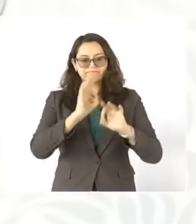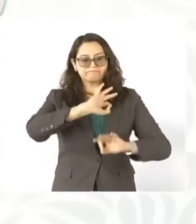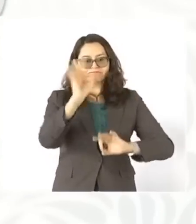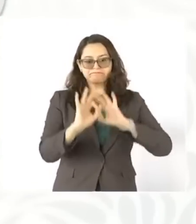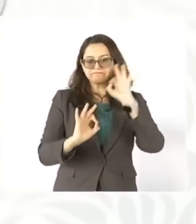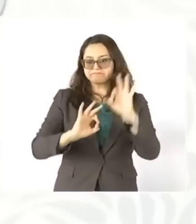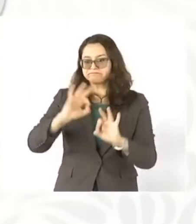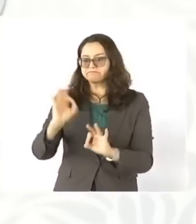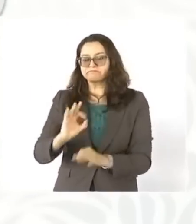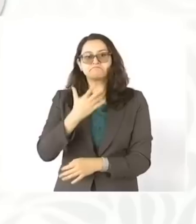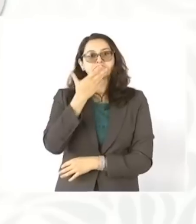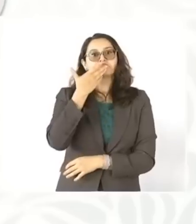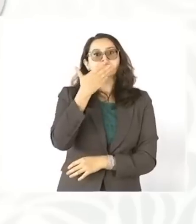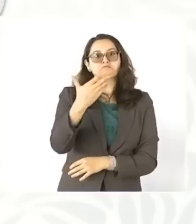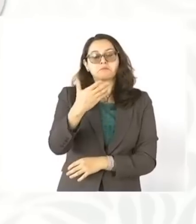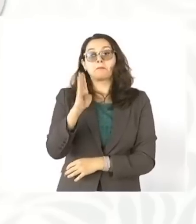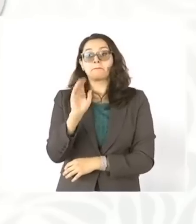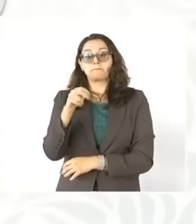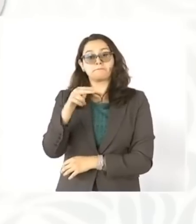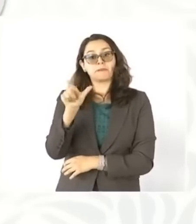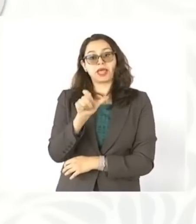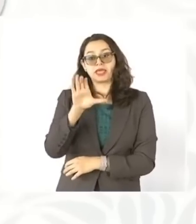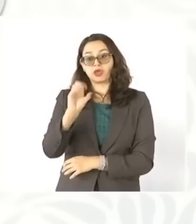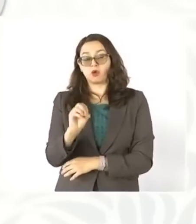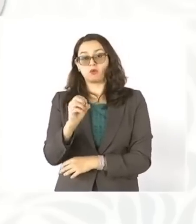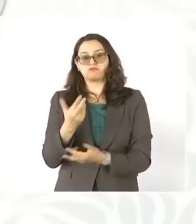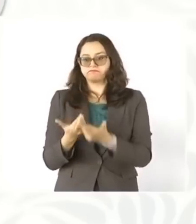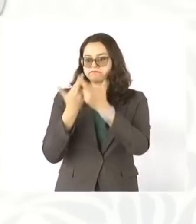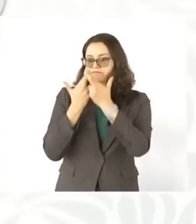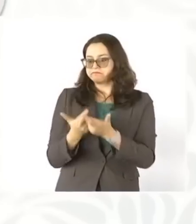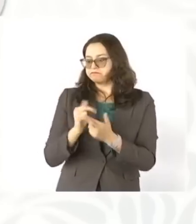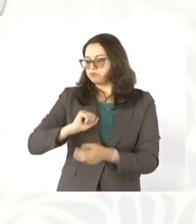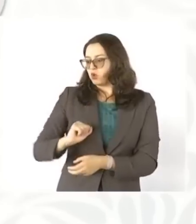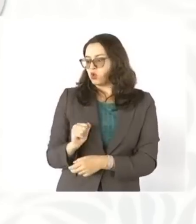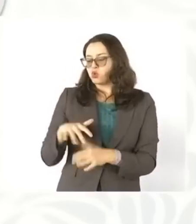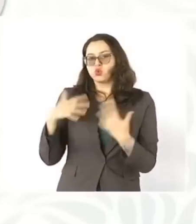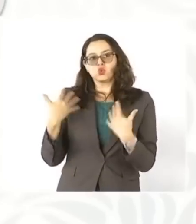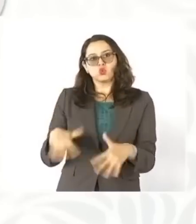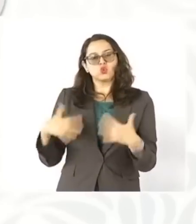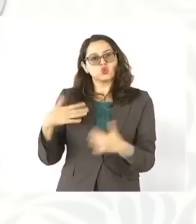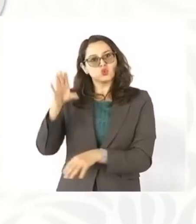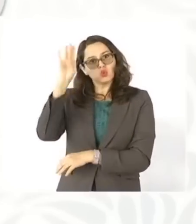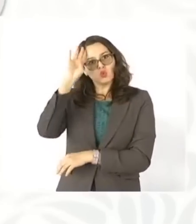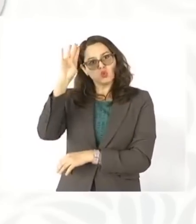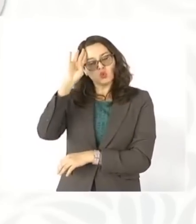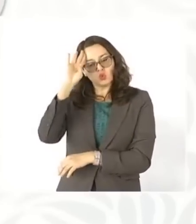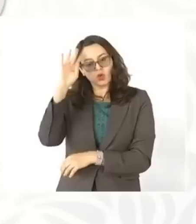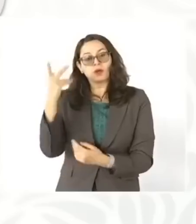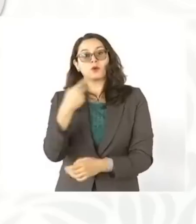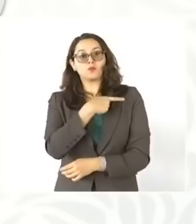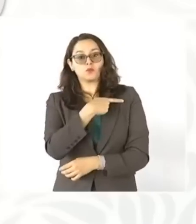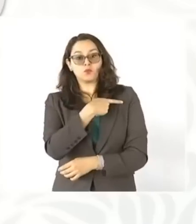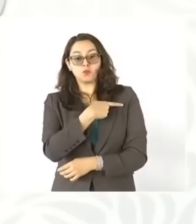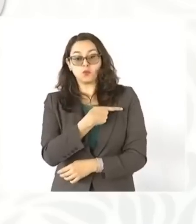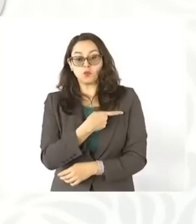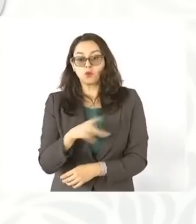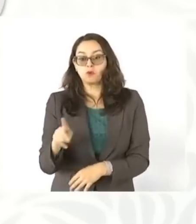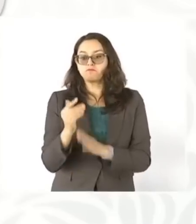internacionales del banco de México históricas una reducción de la pobreza de 9.5 millones de